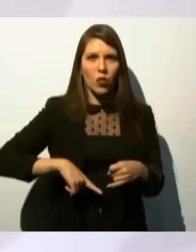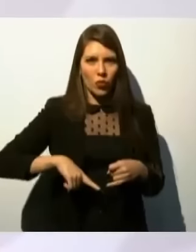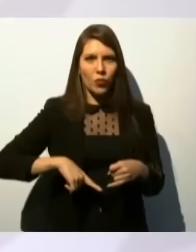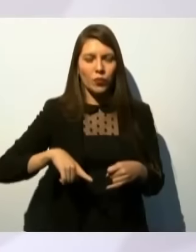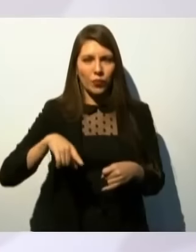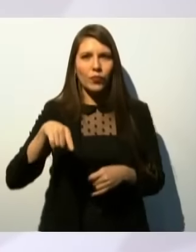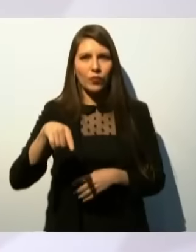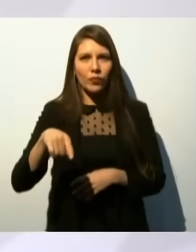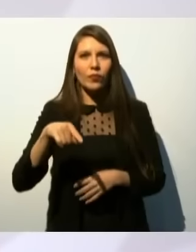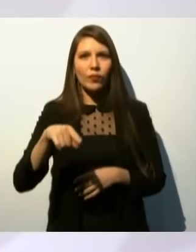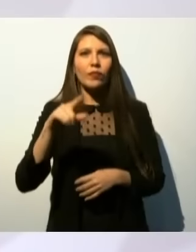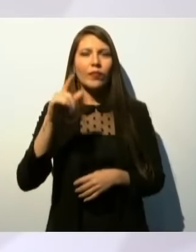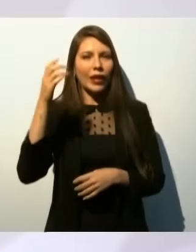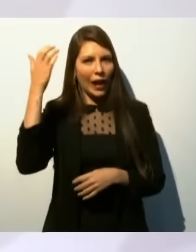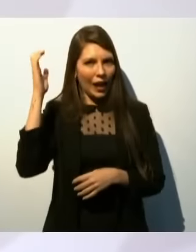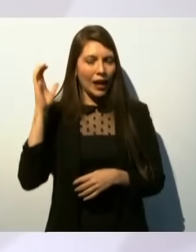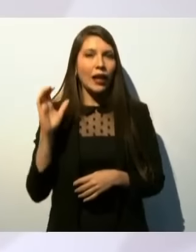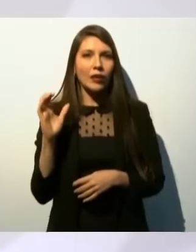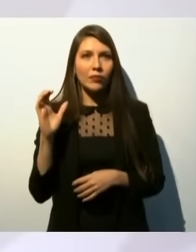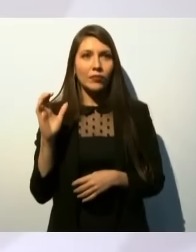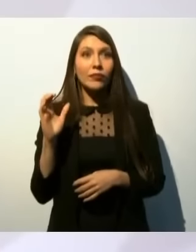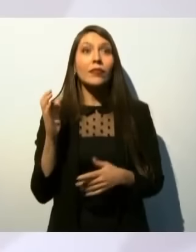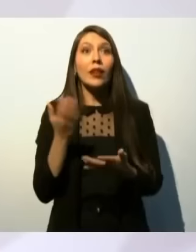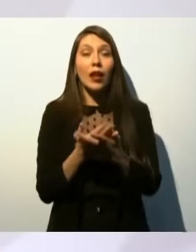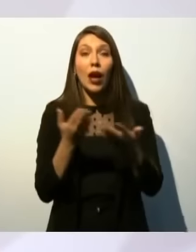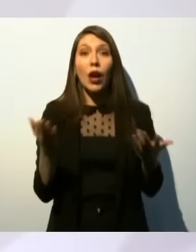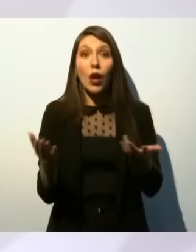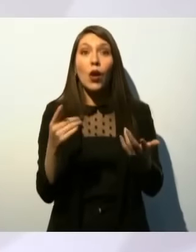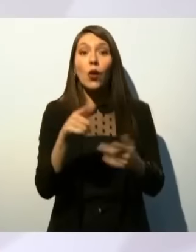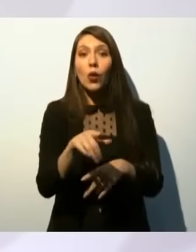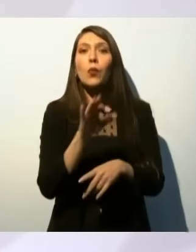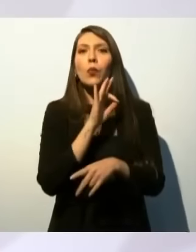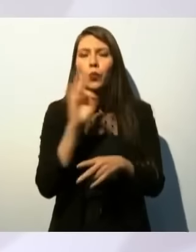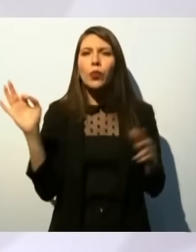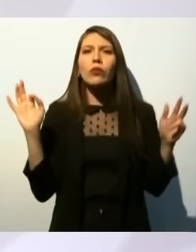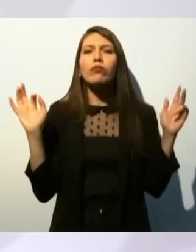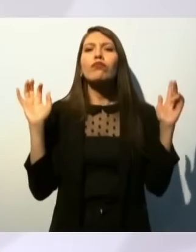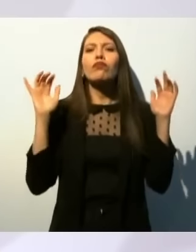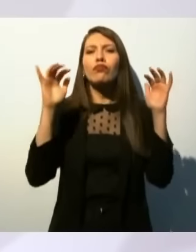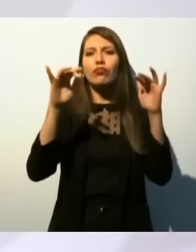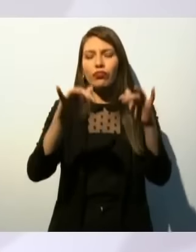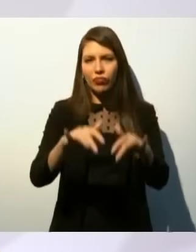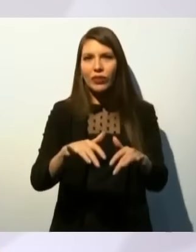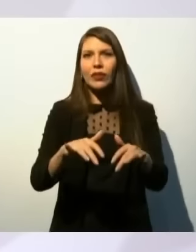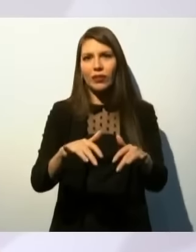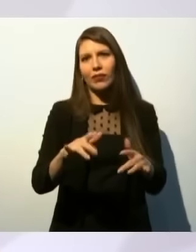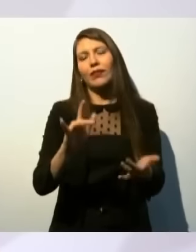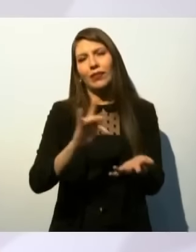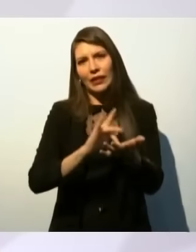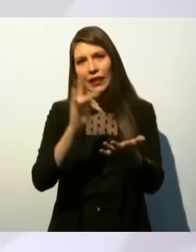tal del país este encuentro pero sin lugar a dudas también es histórico por los temas que presentarán